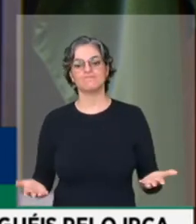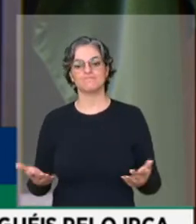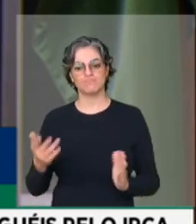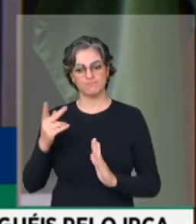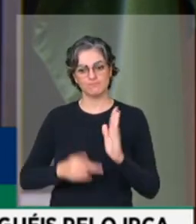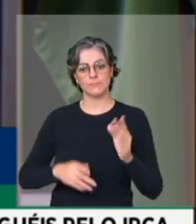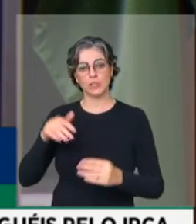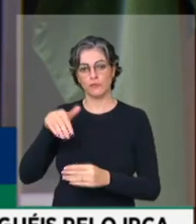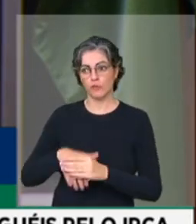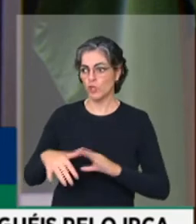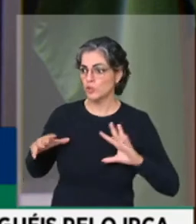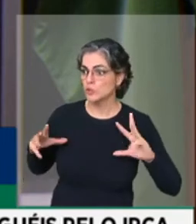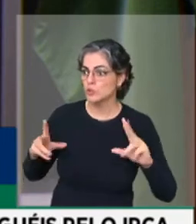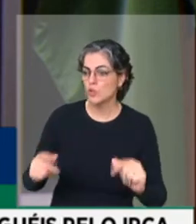PRATICAMENTE POR UNANIMIDADE. IR ATÉ O SENADO E SER